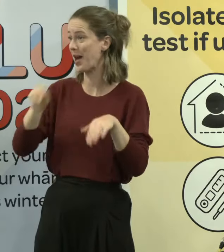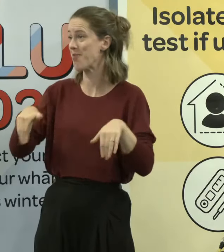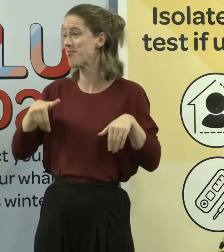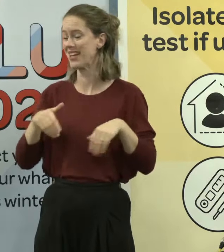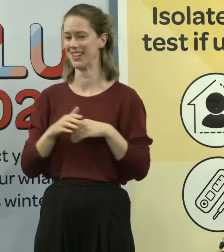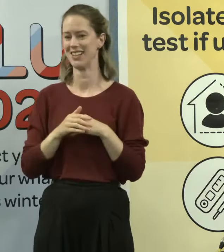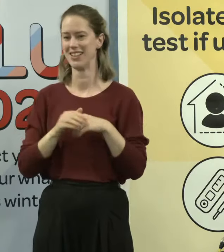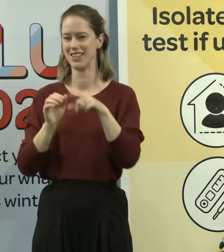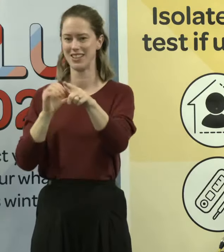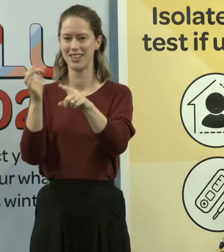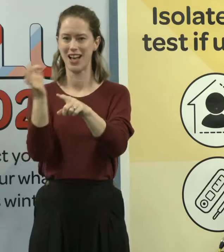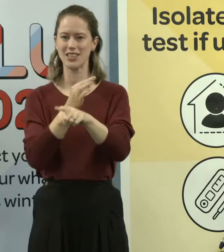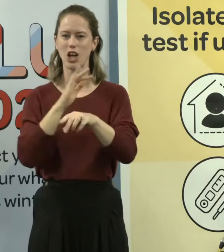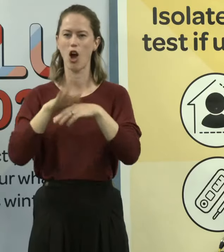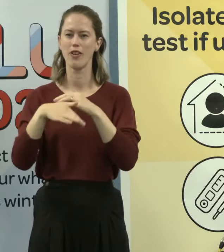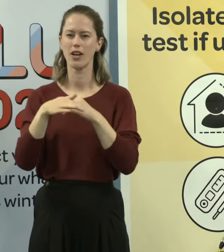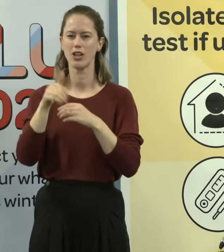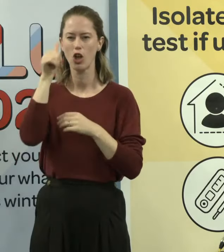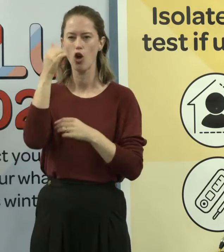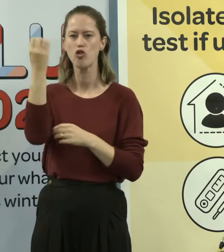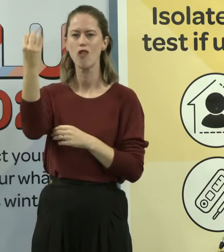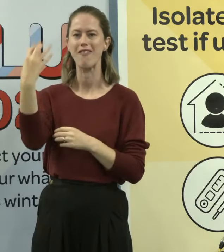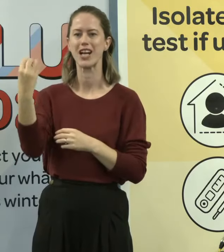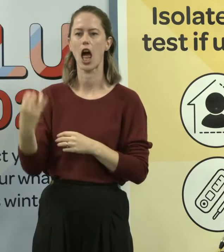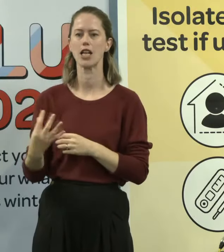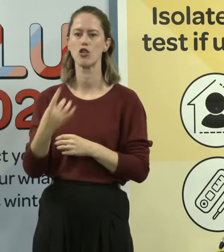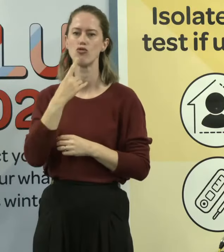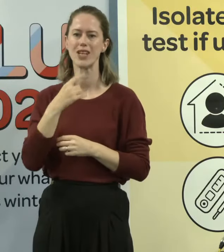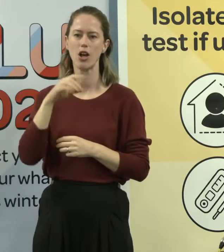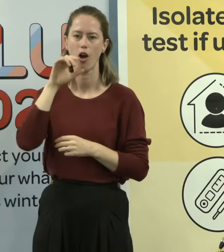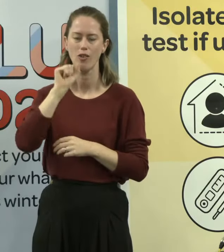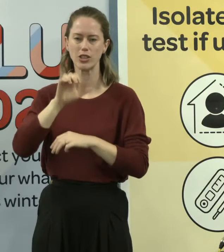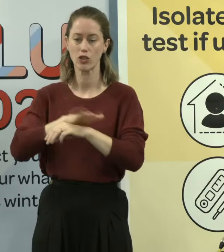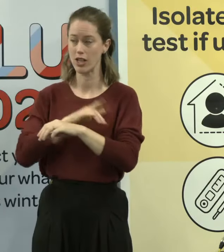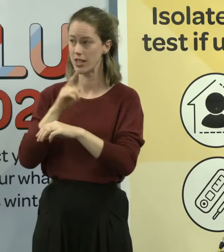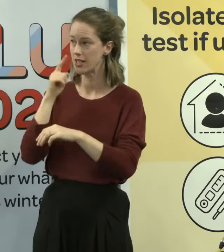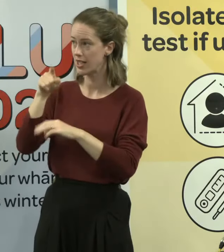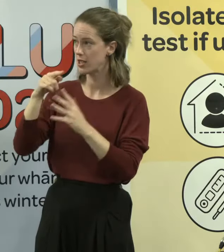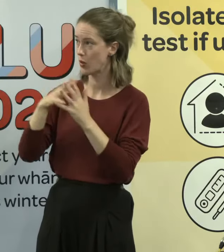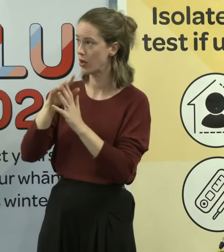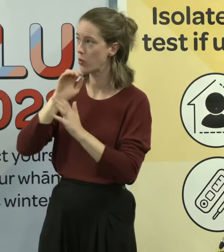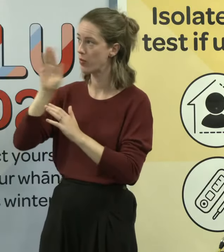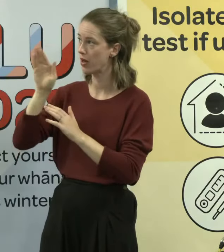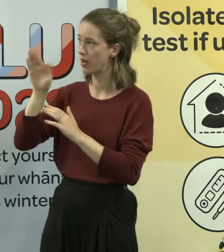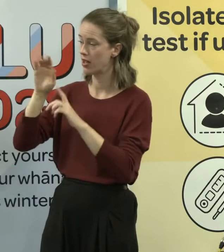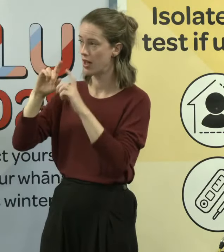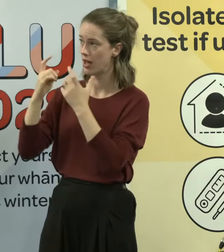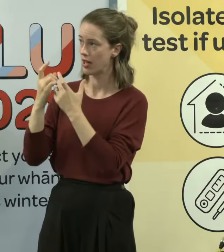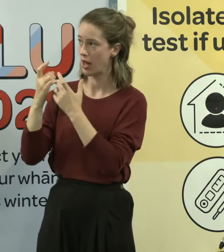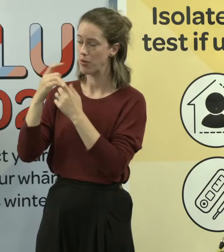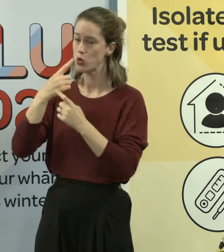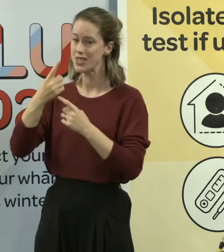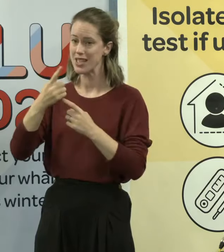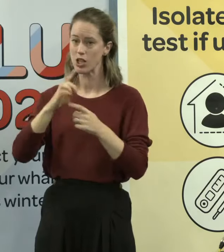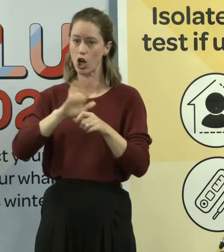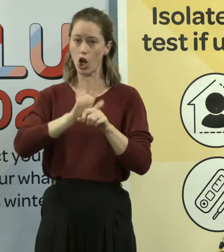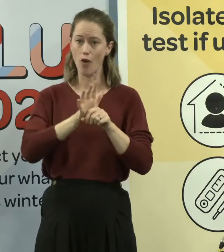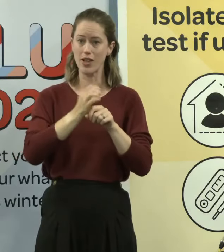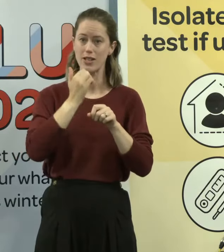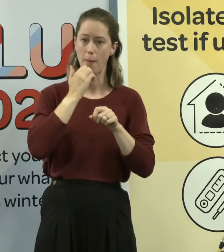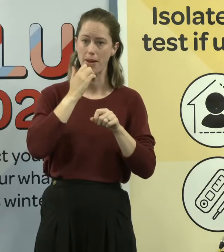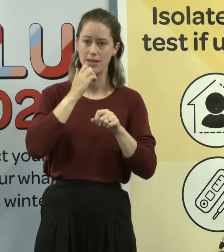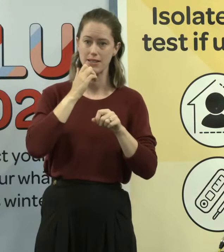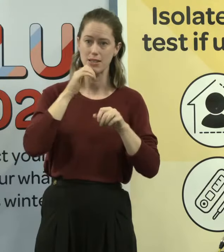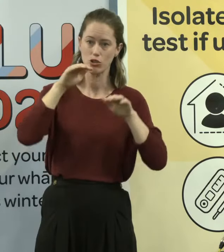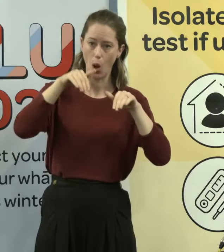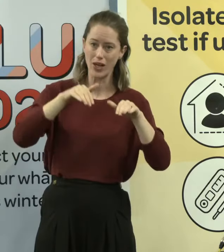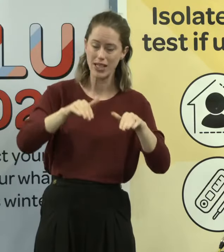an mku?